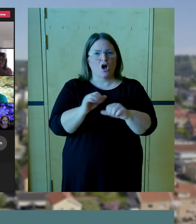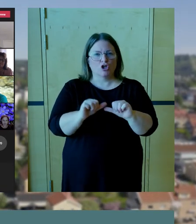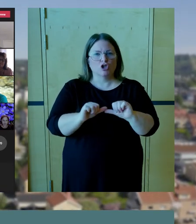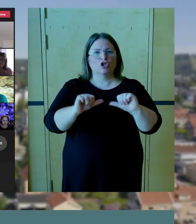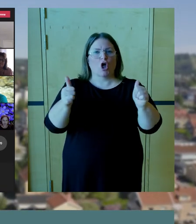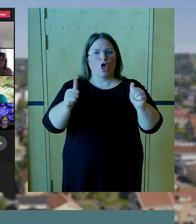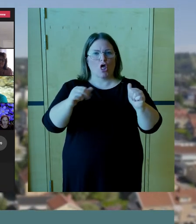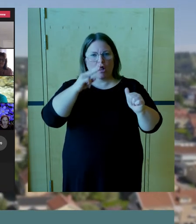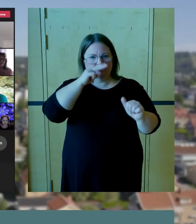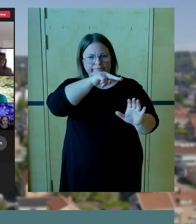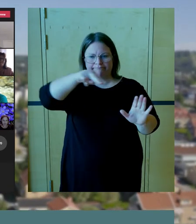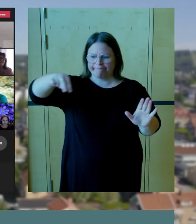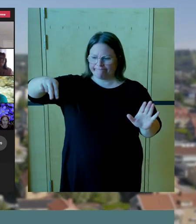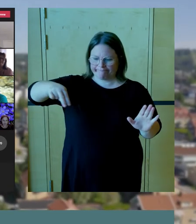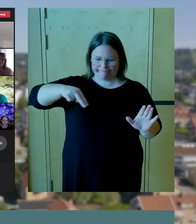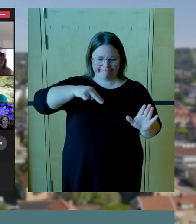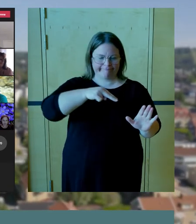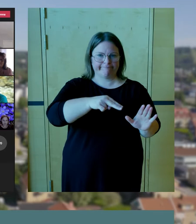Berätta om olika typer av detaljplaner